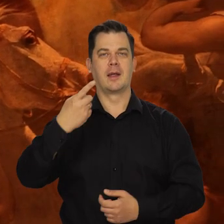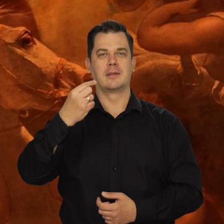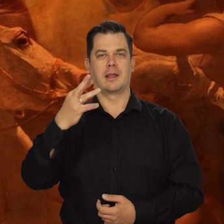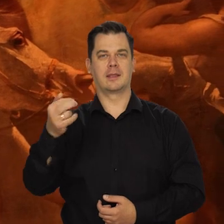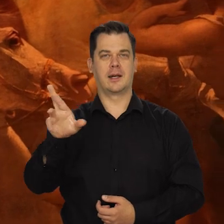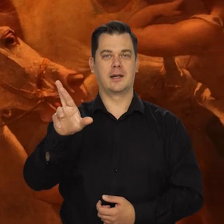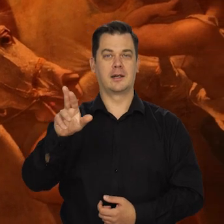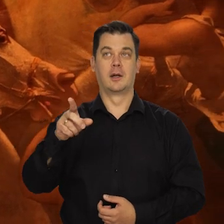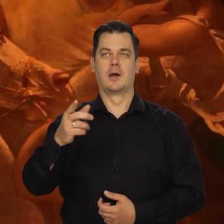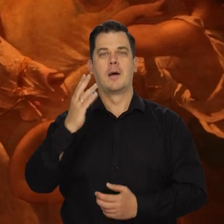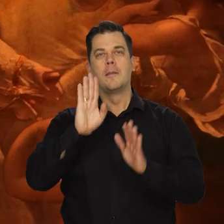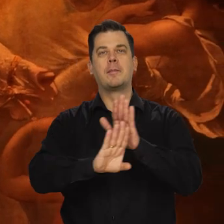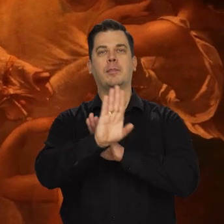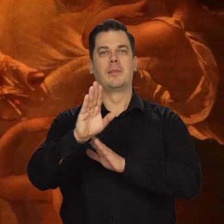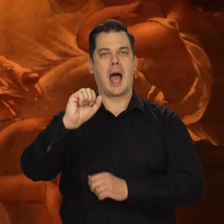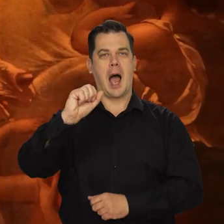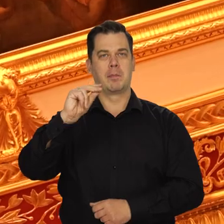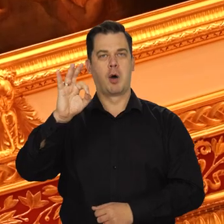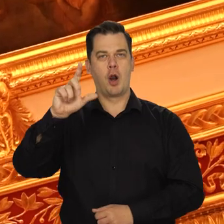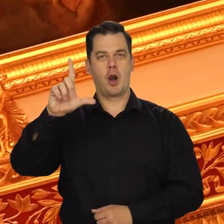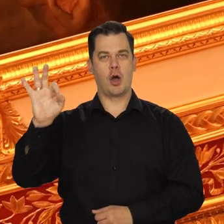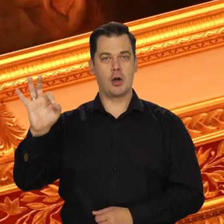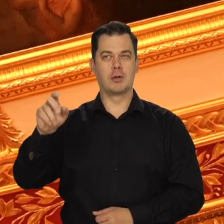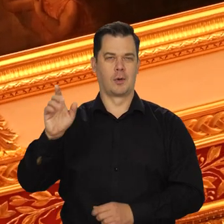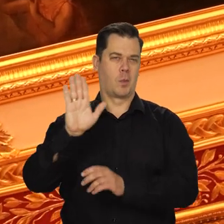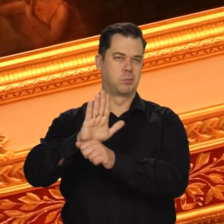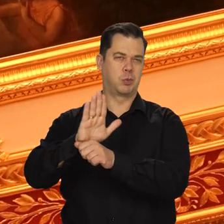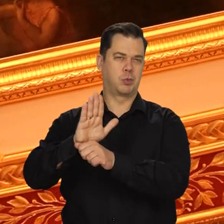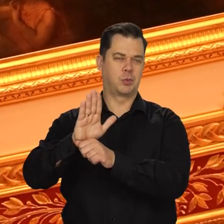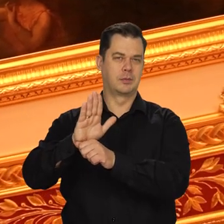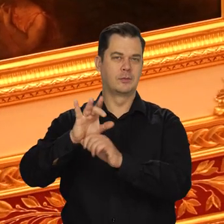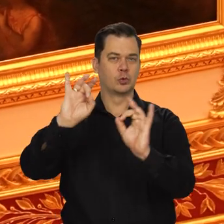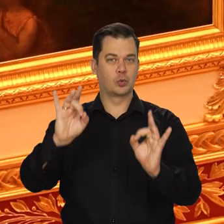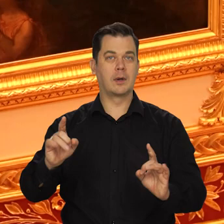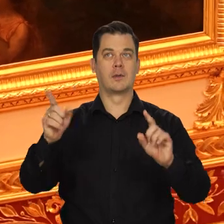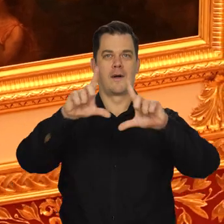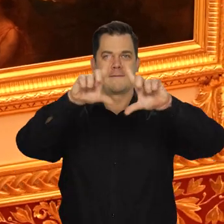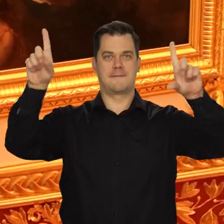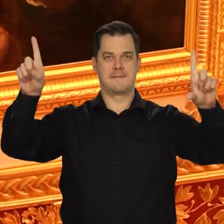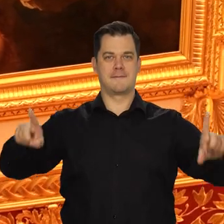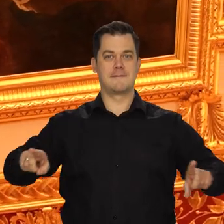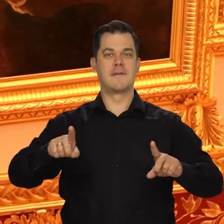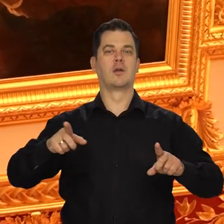przedstawiający Apolla – boga sztuki, na kwadrydze, czyli takim czterokonnym powozie.